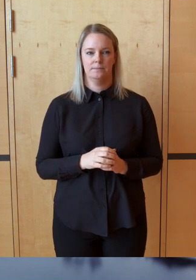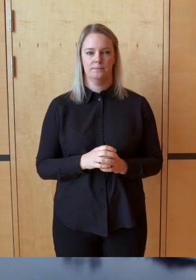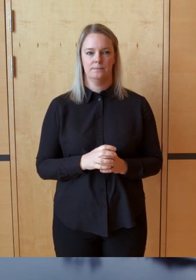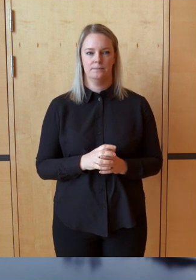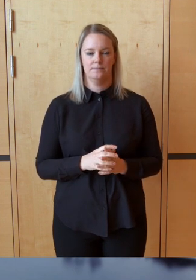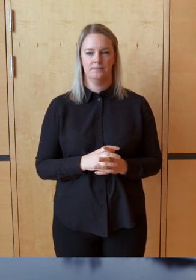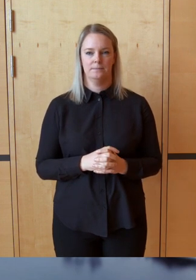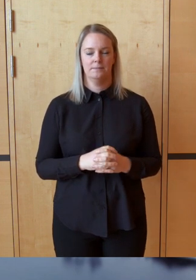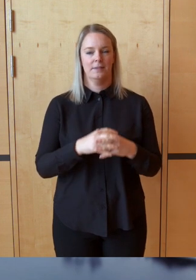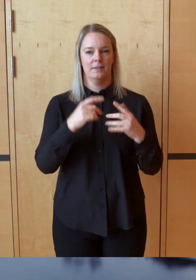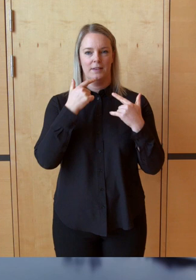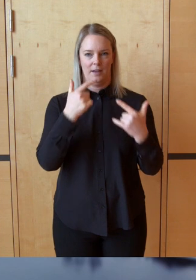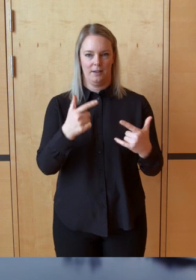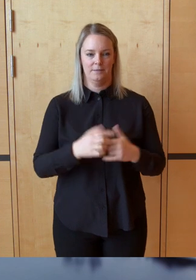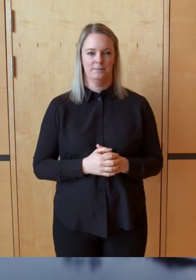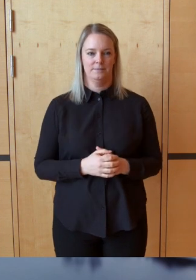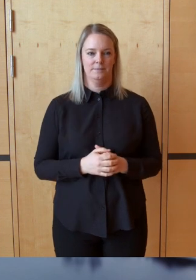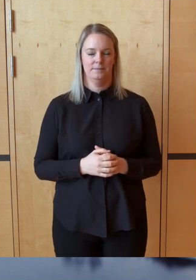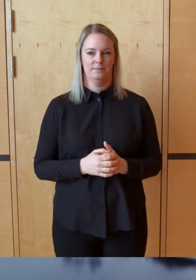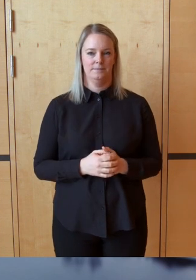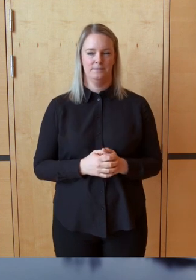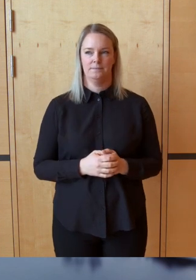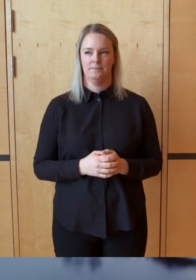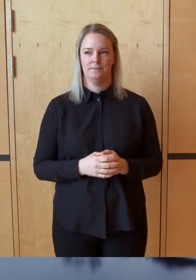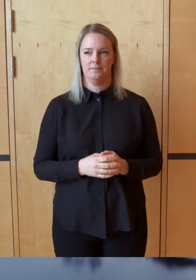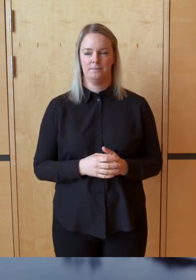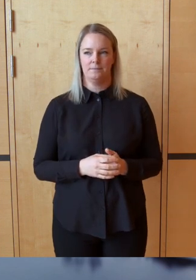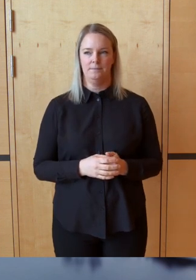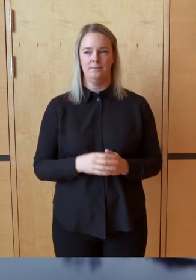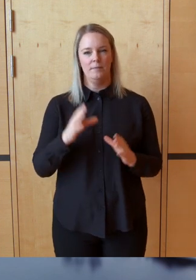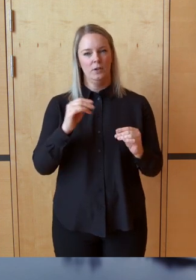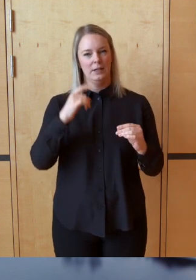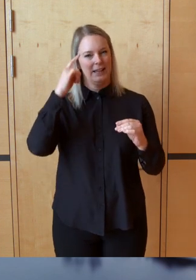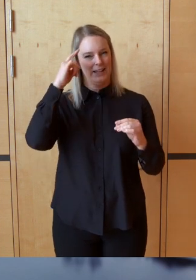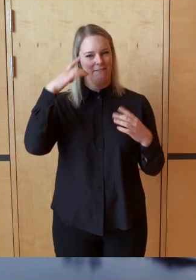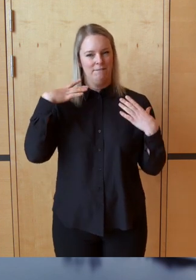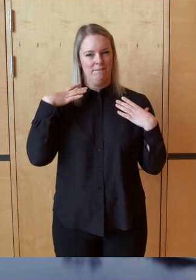Tack så mycket tack ordförande ledamöter och höra den Jag tänkte inte ge mig in riktigt den här